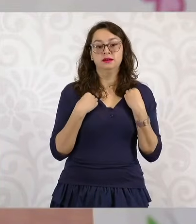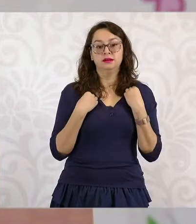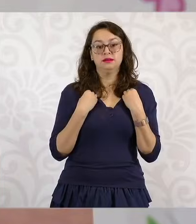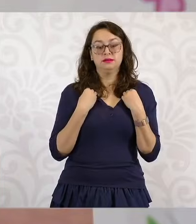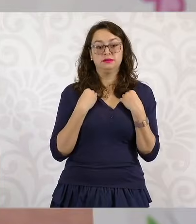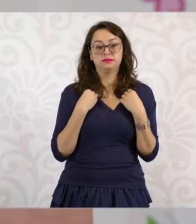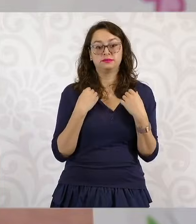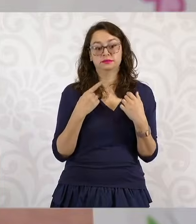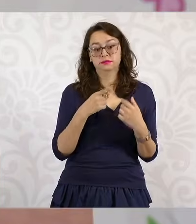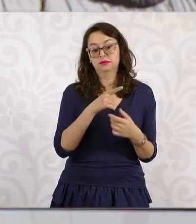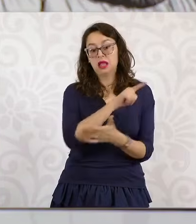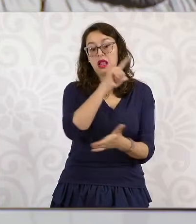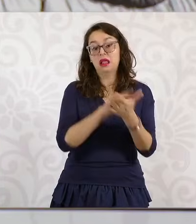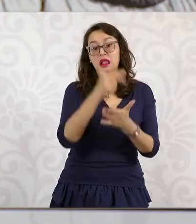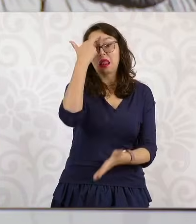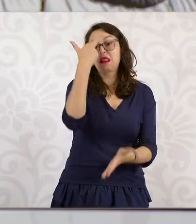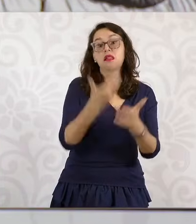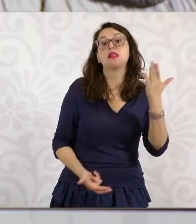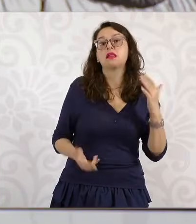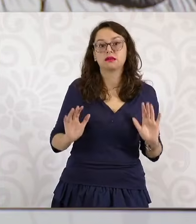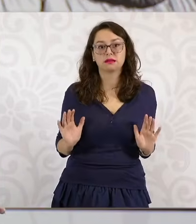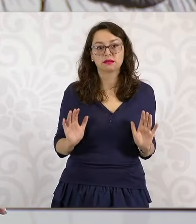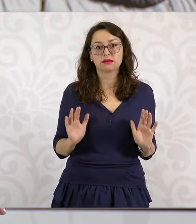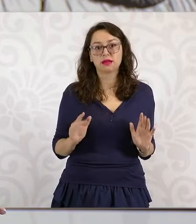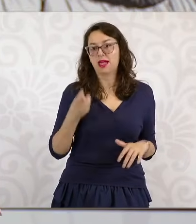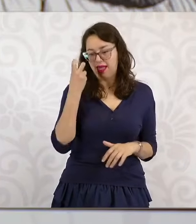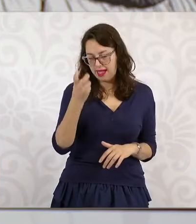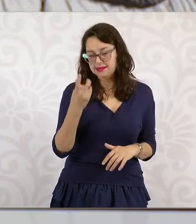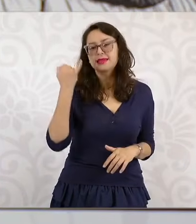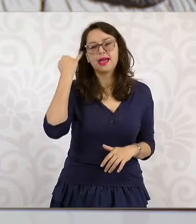son delincuentes porque se ha fomentado esta